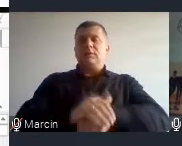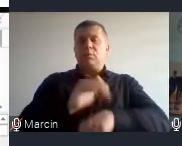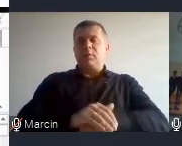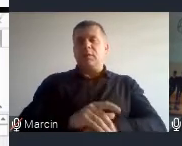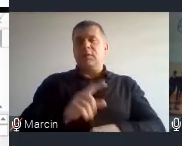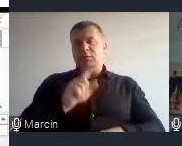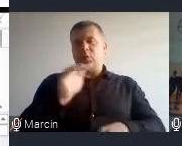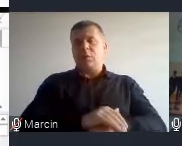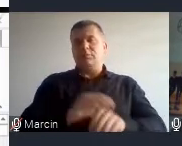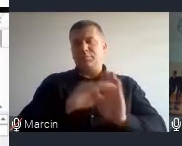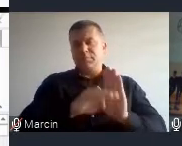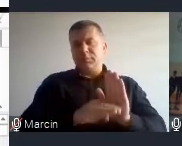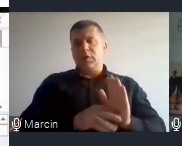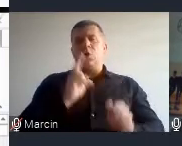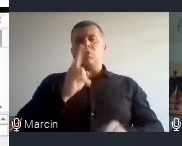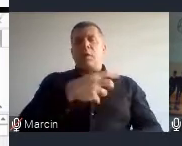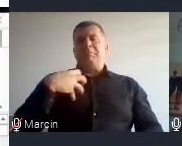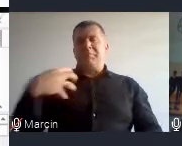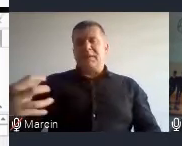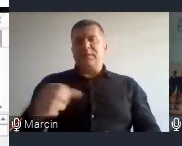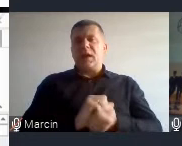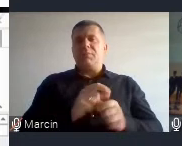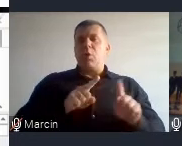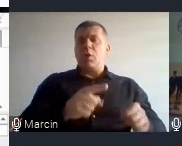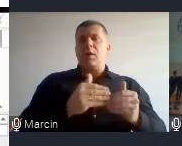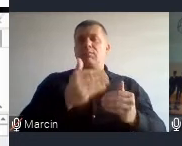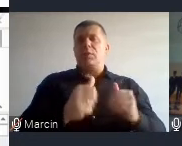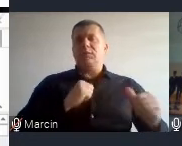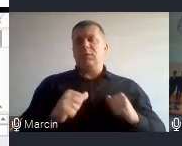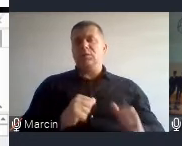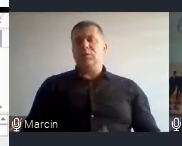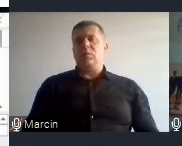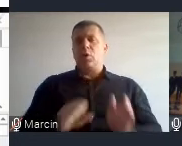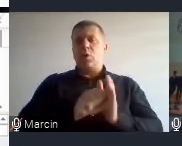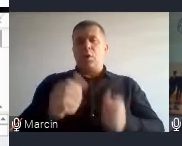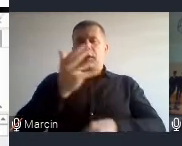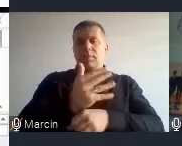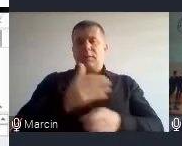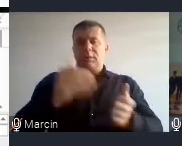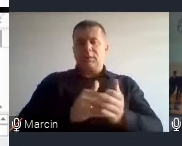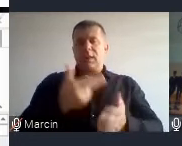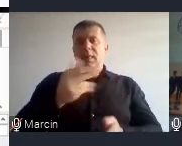Tych, którzy zamawiają zgodnie z prawem Zamówień Publicznych czy tych, którzy są z biznesu, czy organizacji pozarządowych.